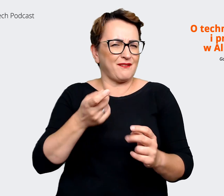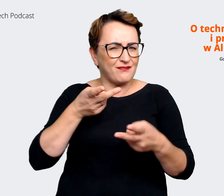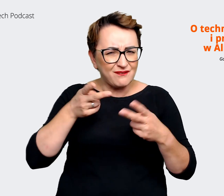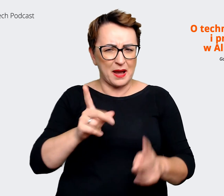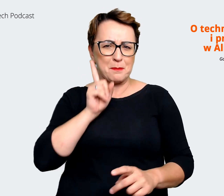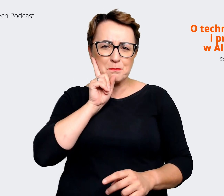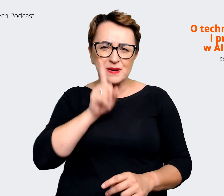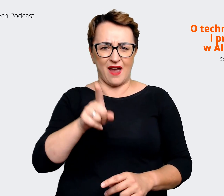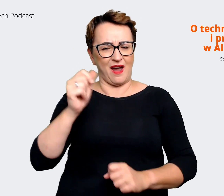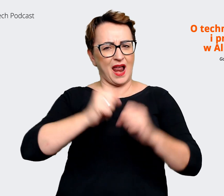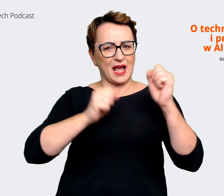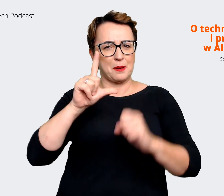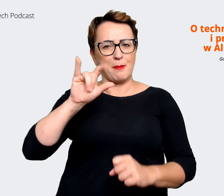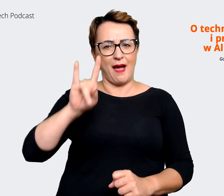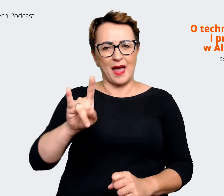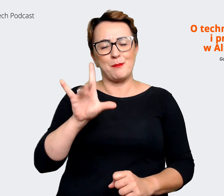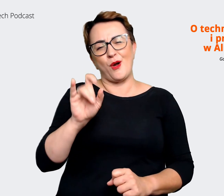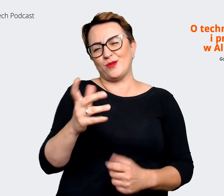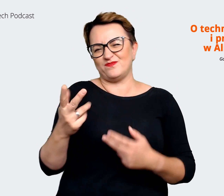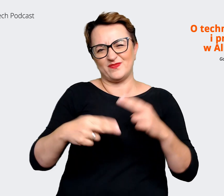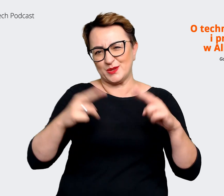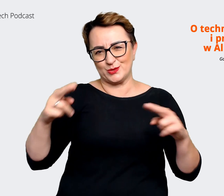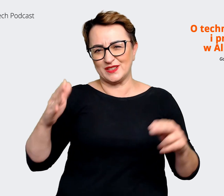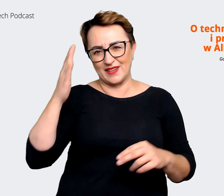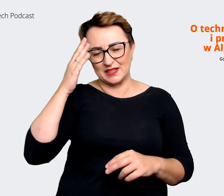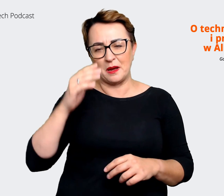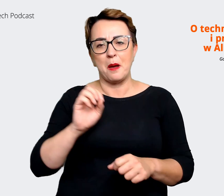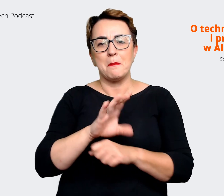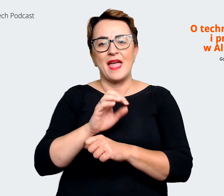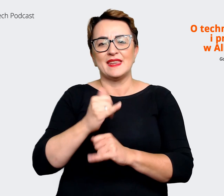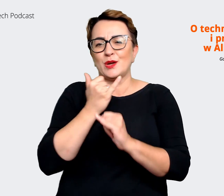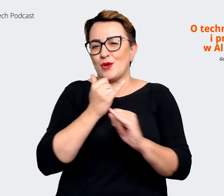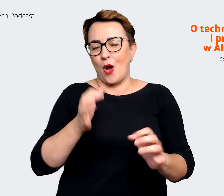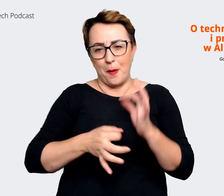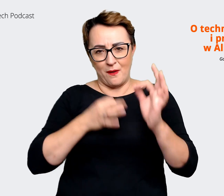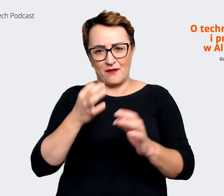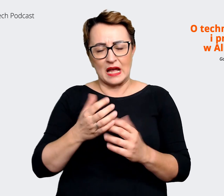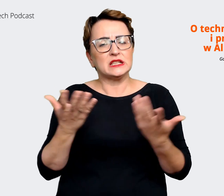w tym Allegro Pay, bo tam różnie przecież w mediach mówią. To gdzie można Was znaleźć?